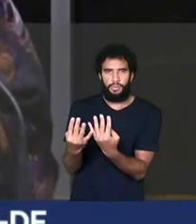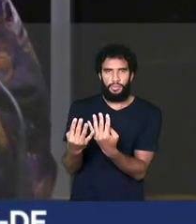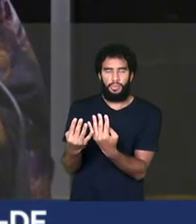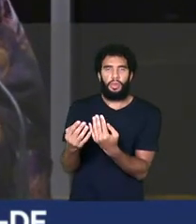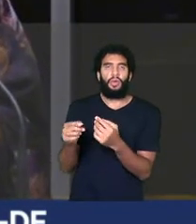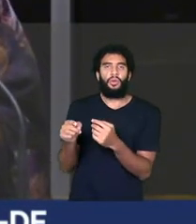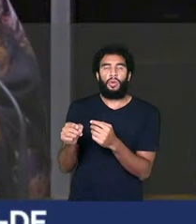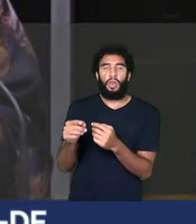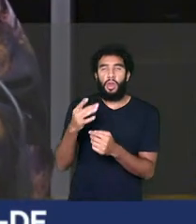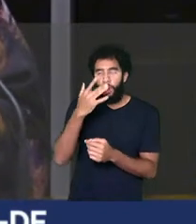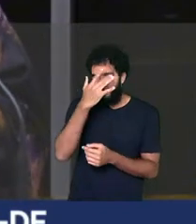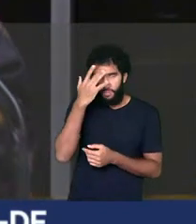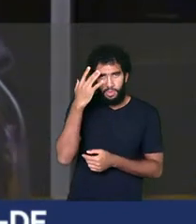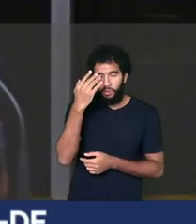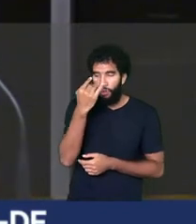TEMOS NOS JOGOS É QUE ELES ABSORVEM A PESSOA DE FORMA